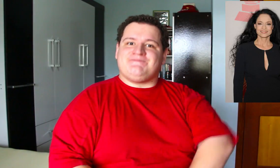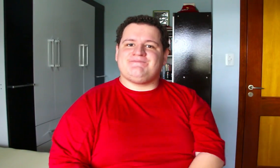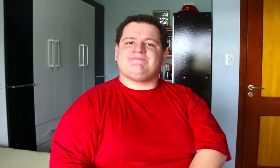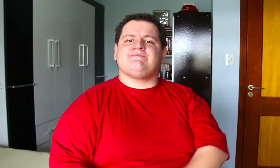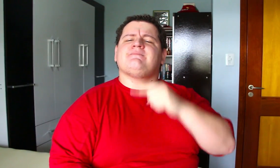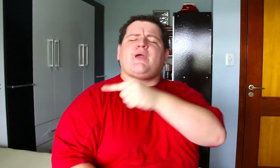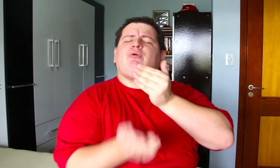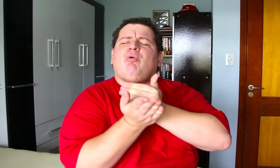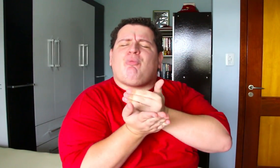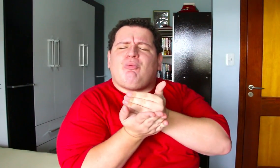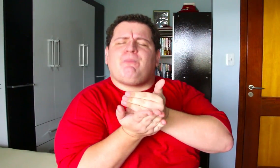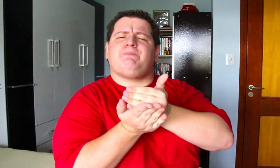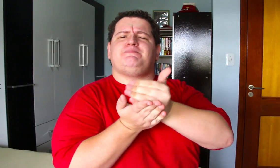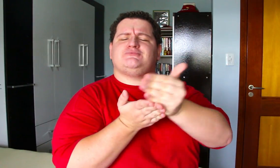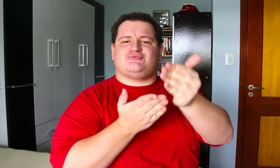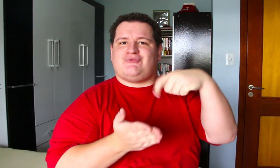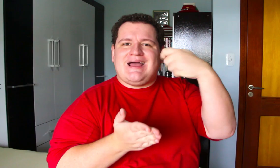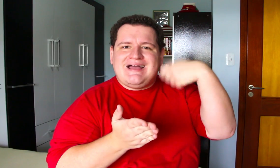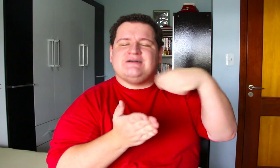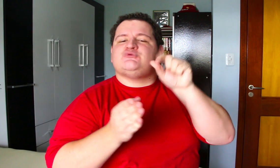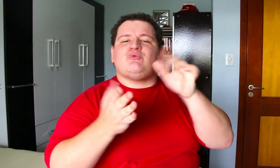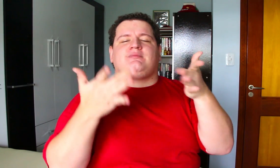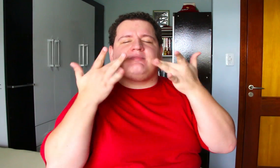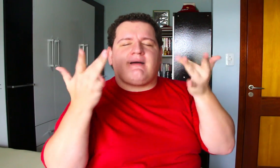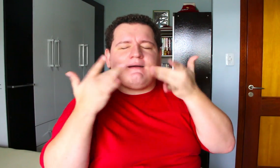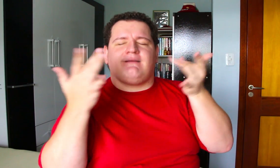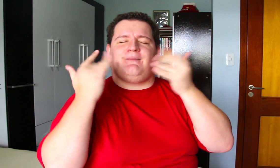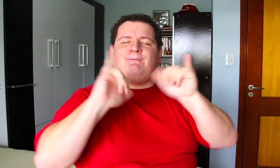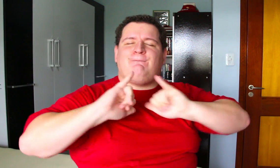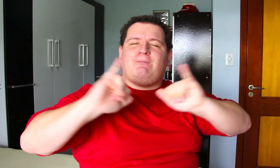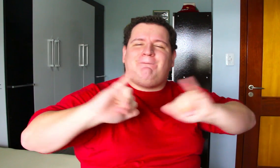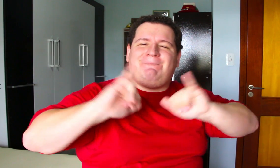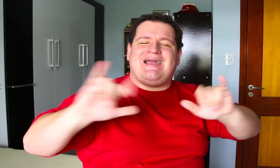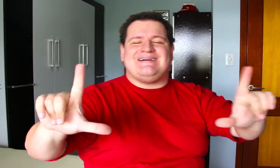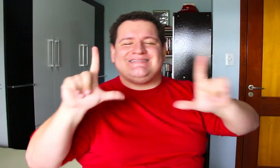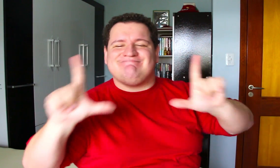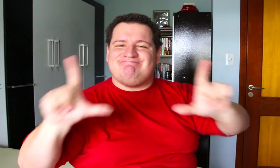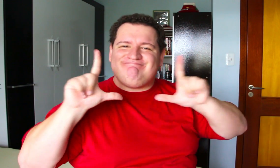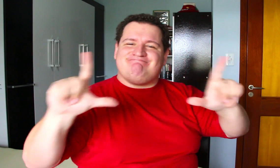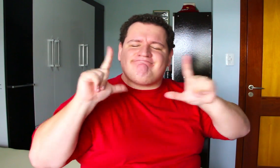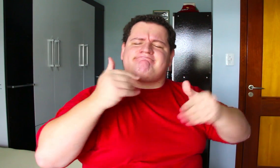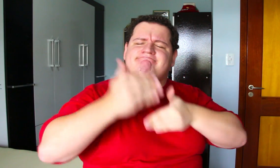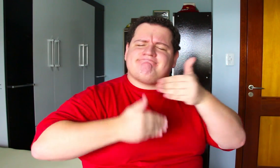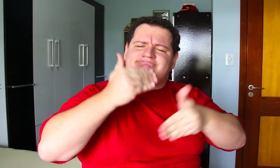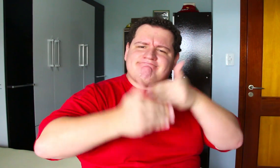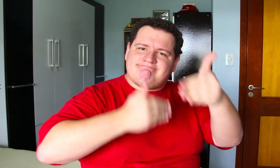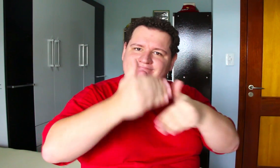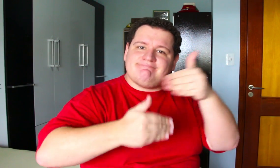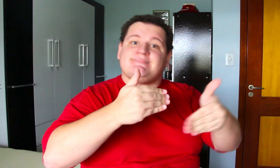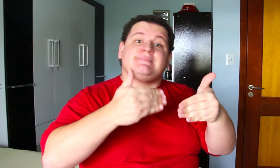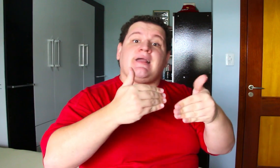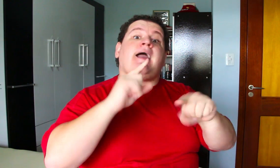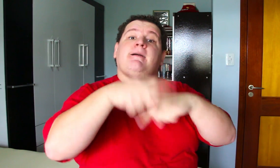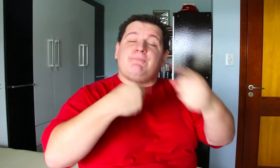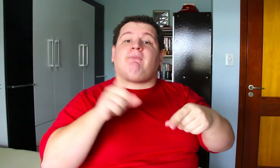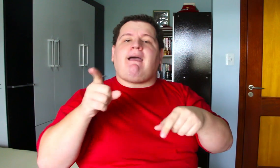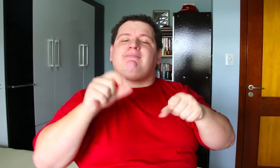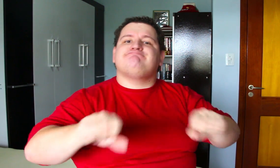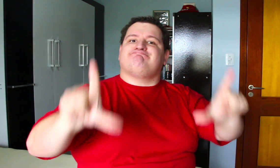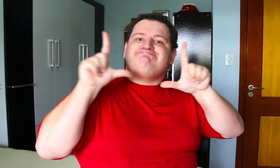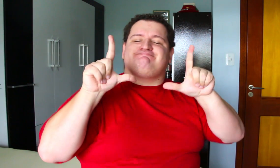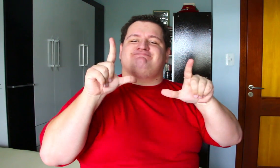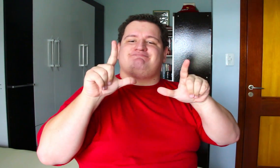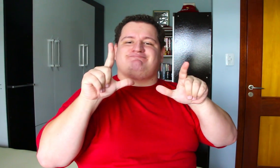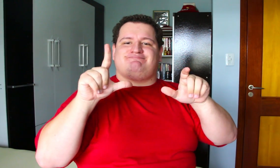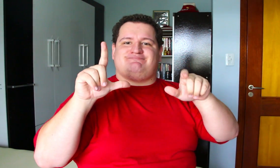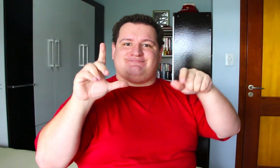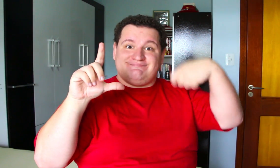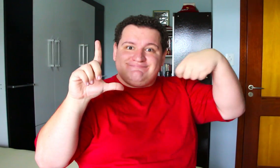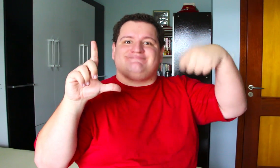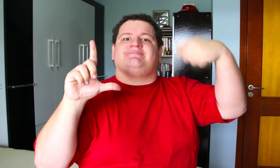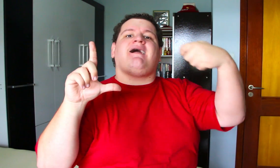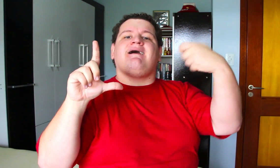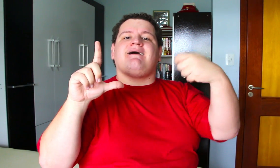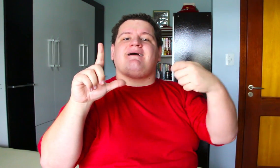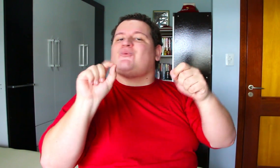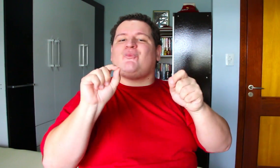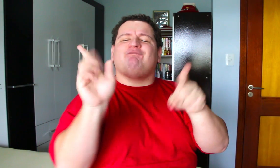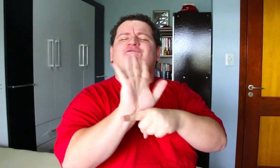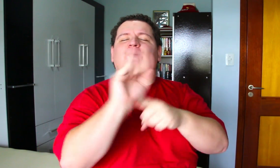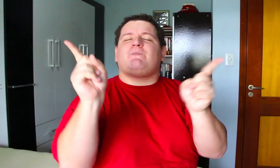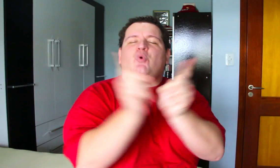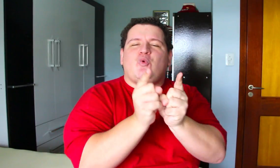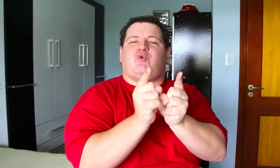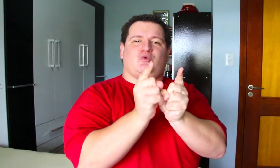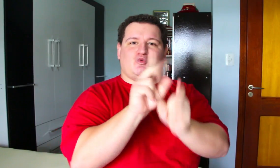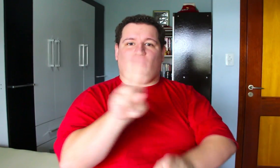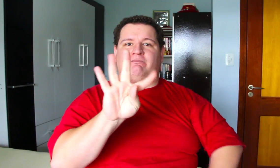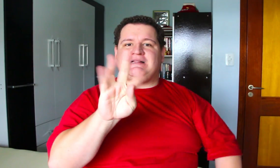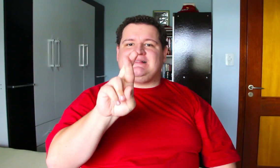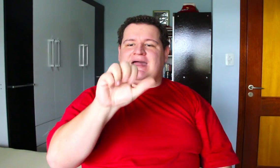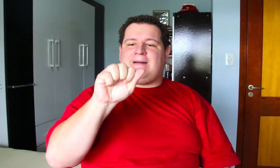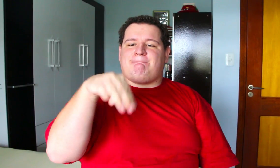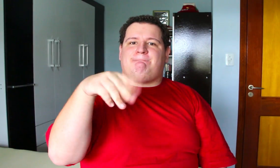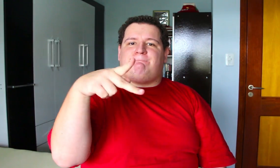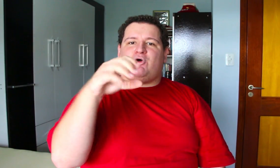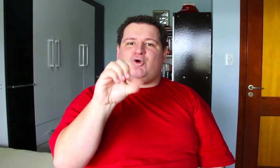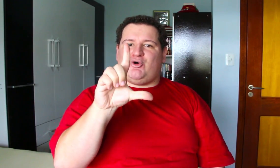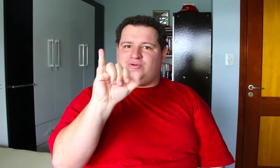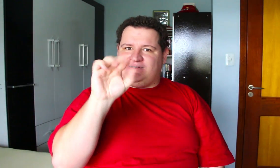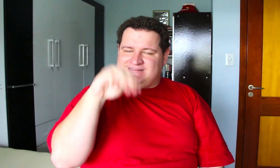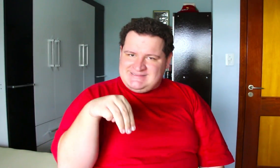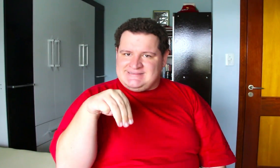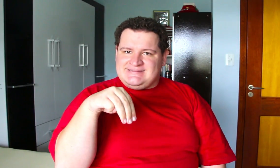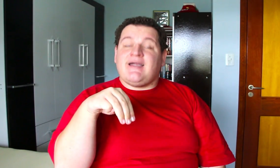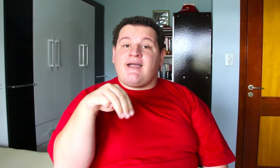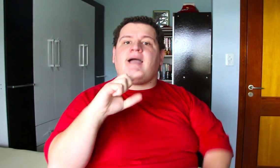Começou a trabalhar em peças de teatro e comerciais. Ela estreou no curta-metragem Trampolim.